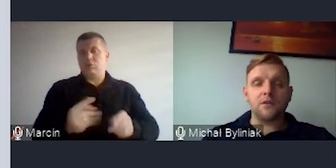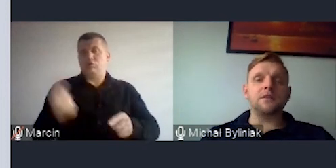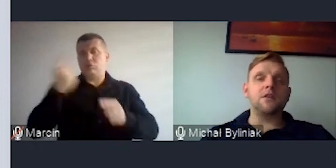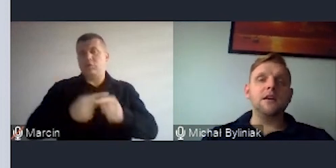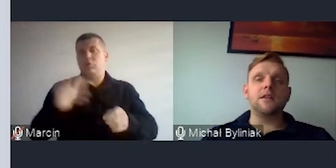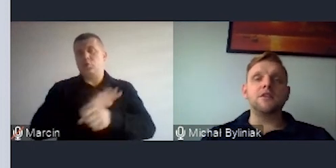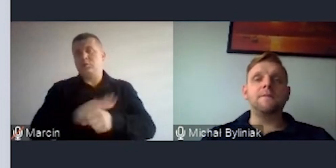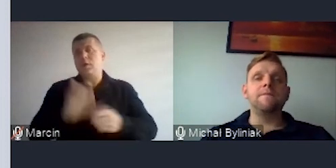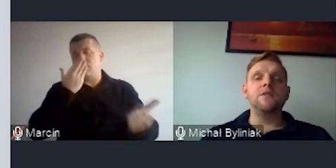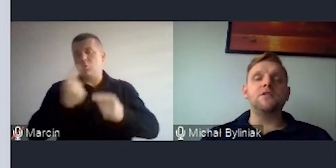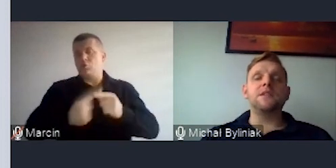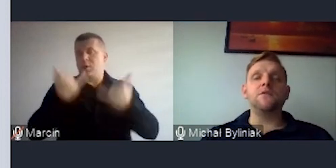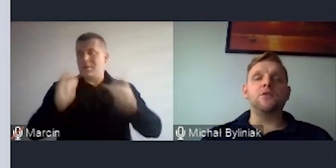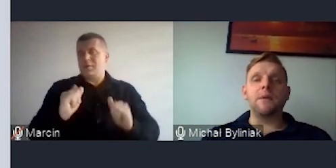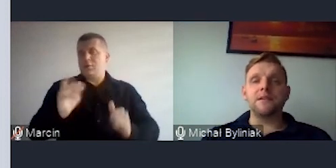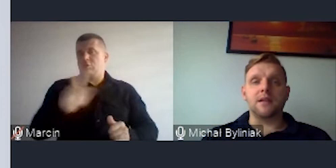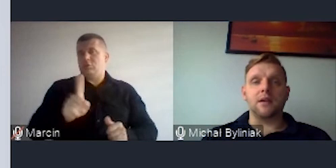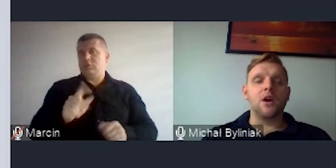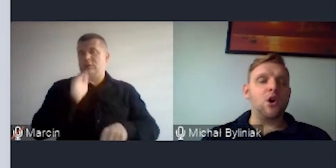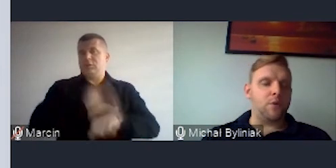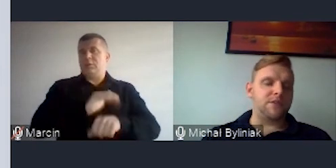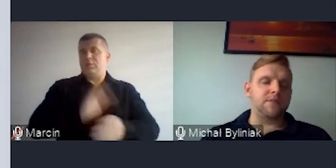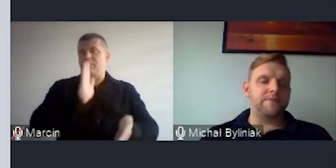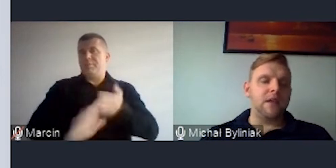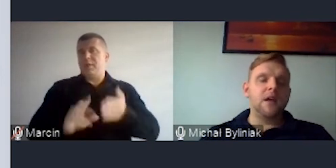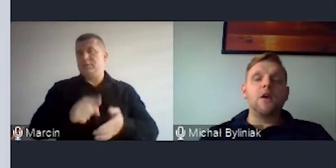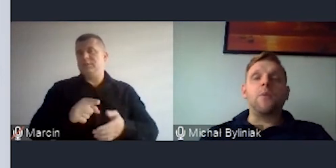wygląda trochę inaczej niż w zamówieniu bez tej opcji.